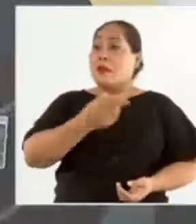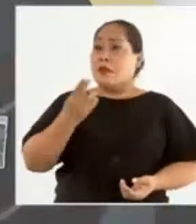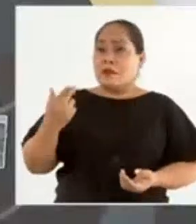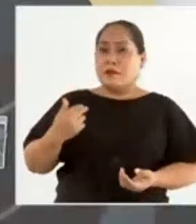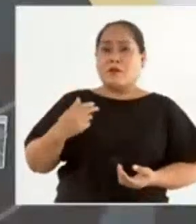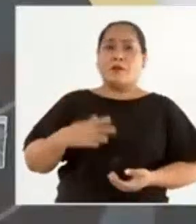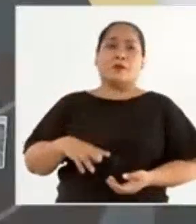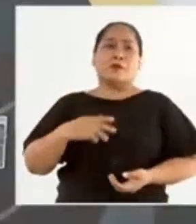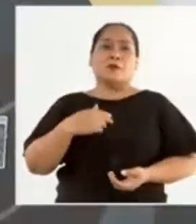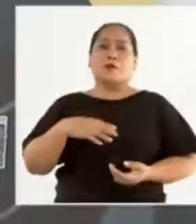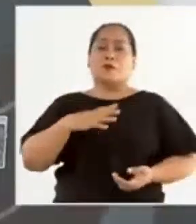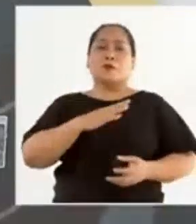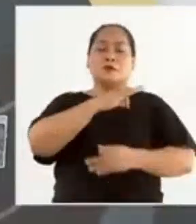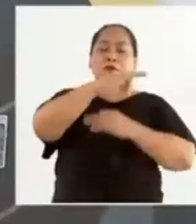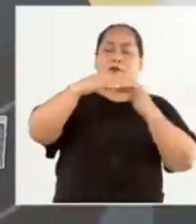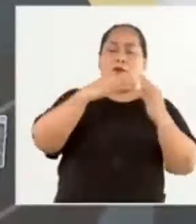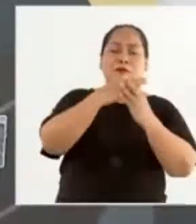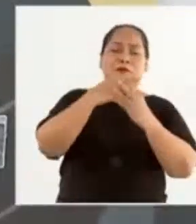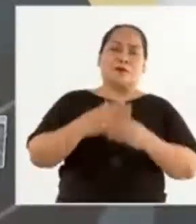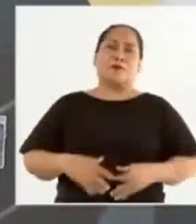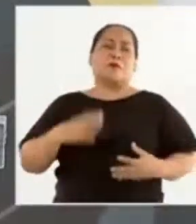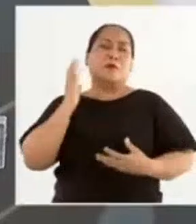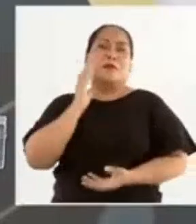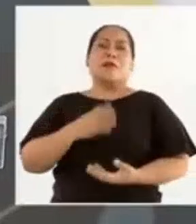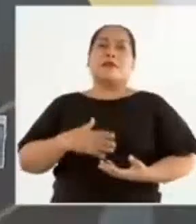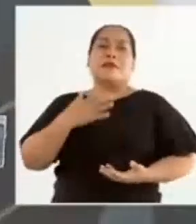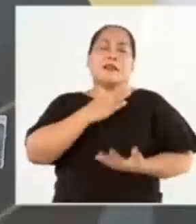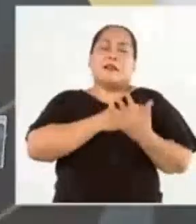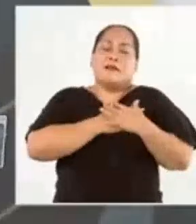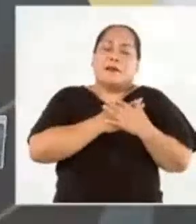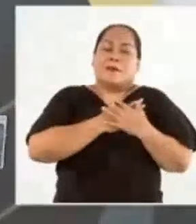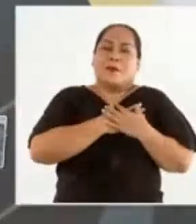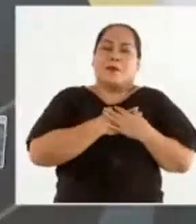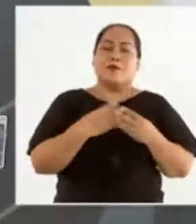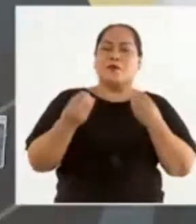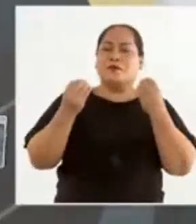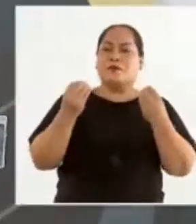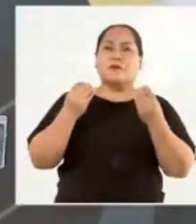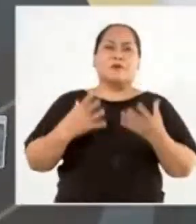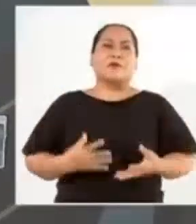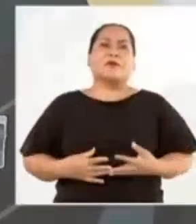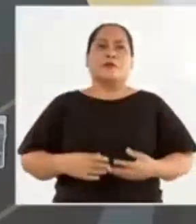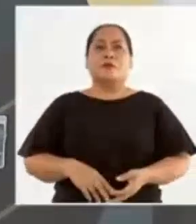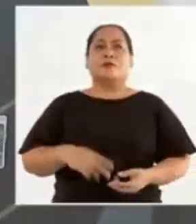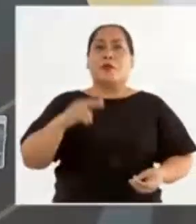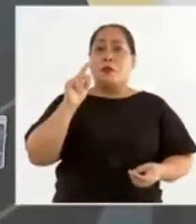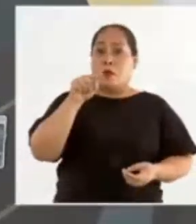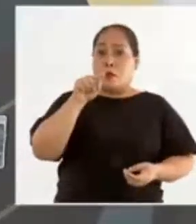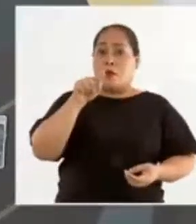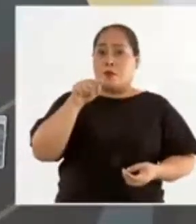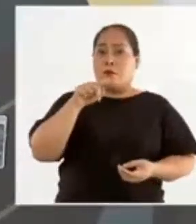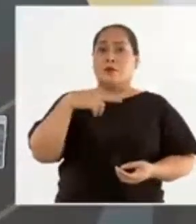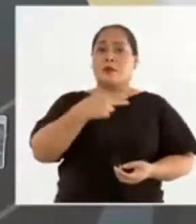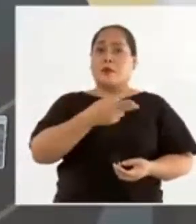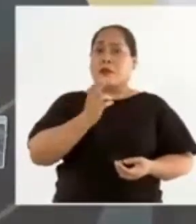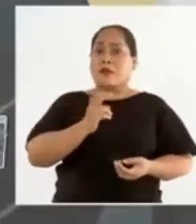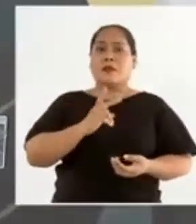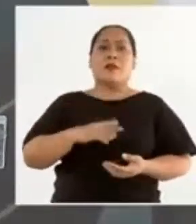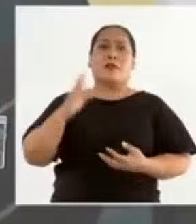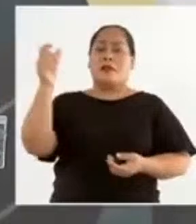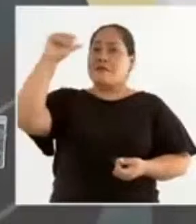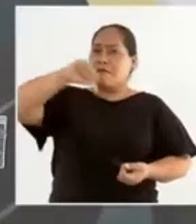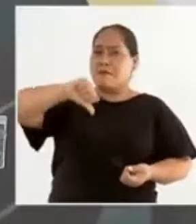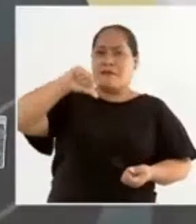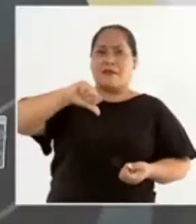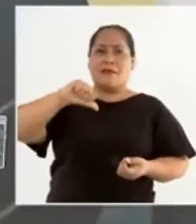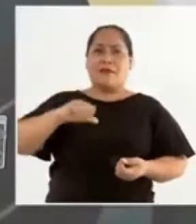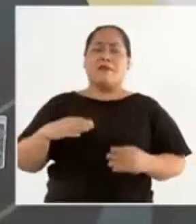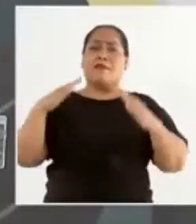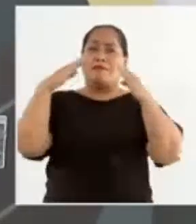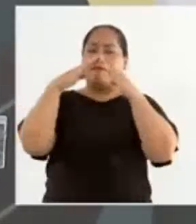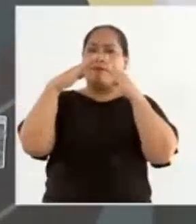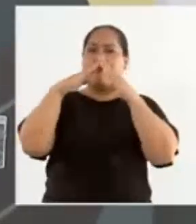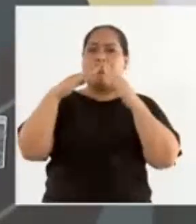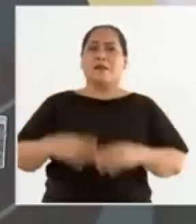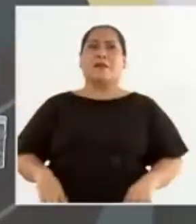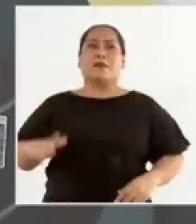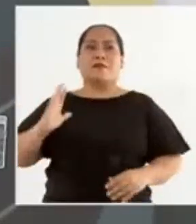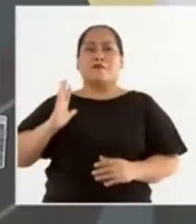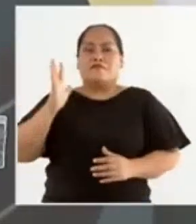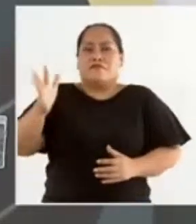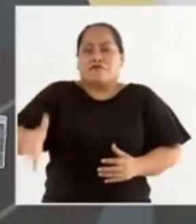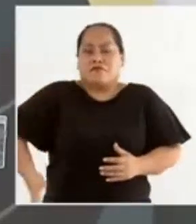está vasqueña [Aplausos] [Música] y nos llena y nos llena de orgullo que nos represente en todo